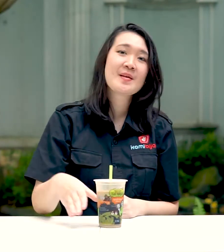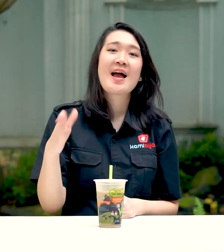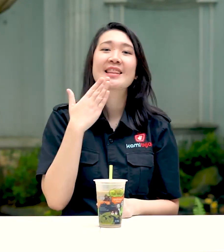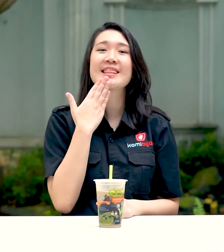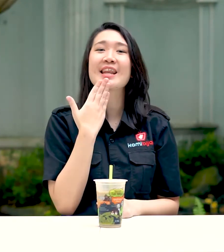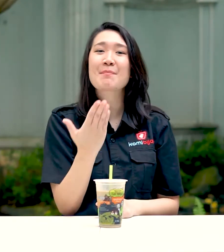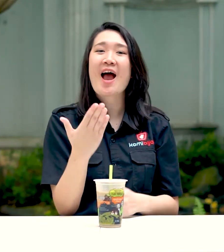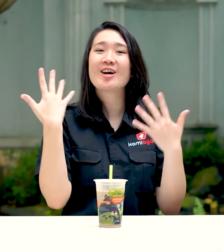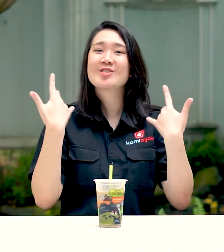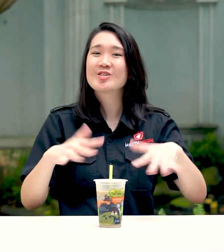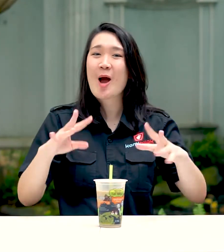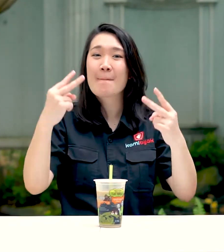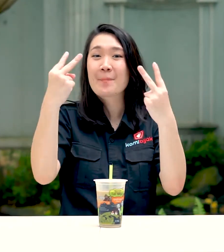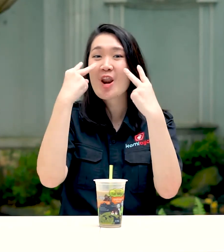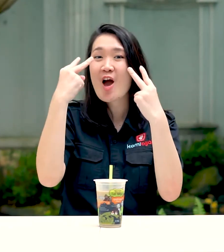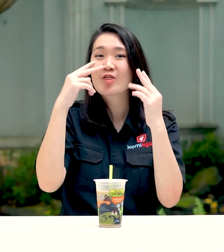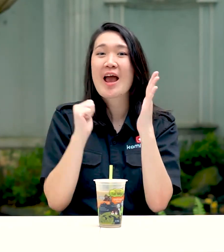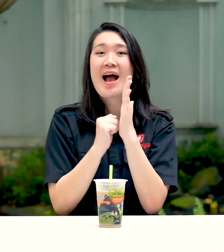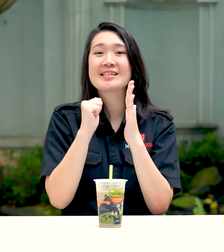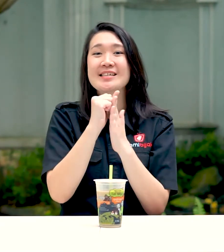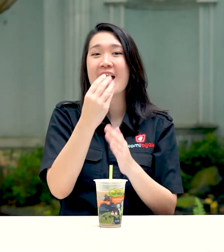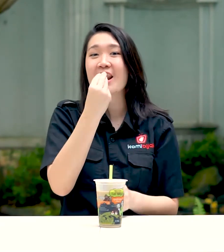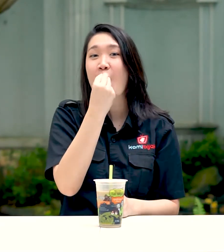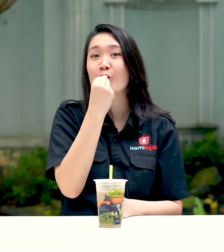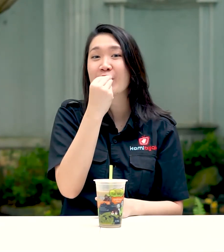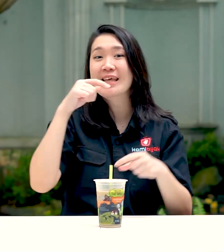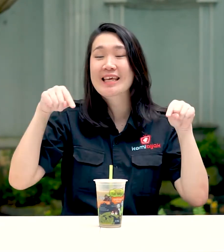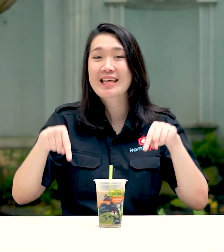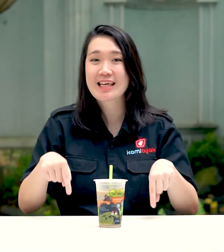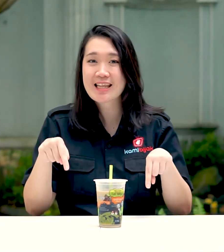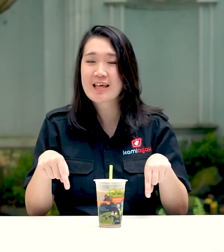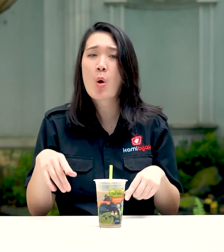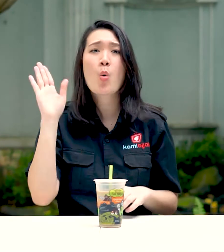Sekian, terima kasih sudah menonton acara Kuliner ini.